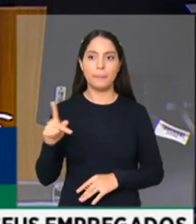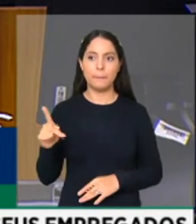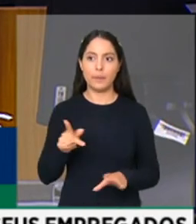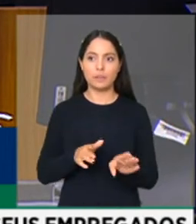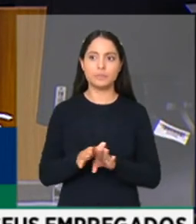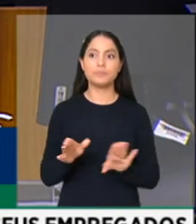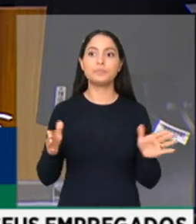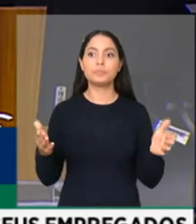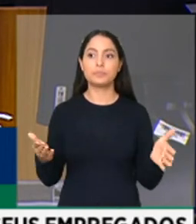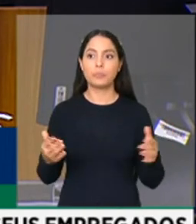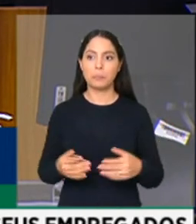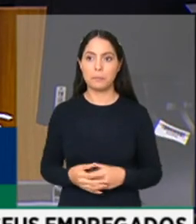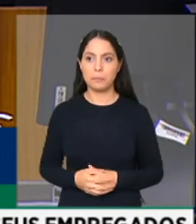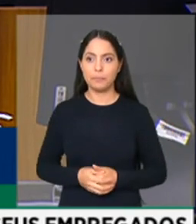PLENÁRIO NÚMERO DOIS, PT, PARA ENCAMINHAR O